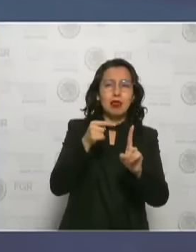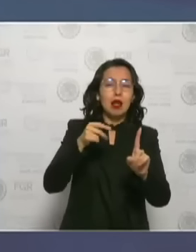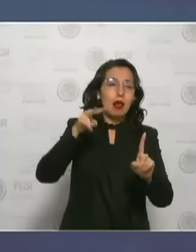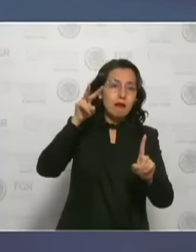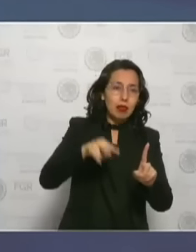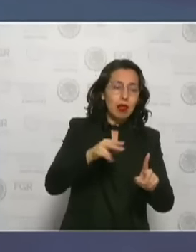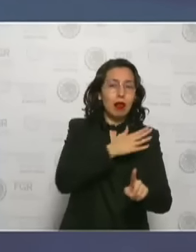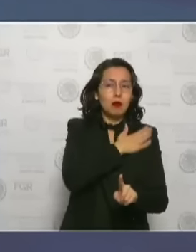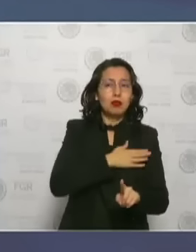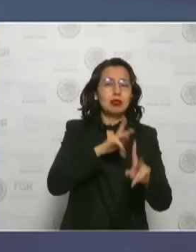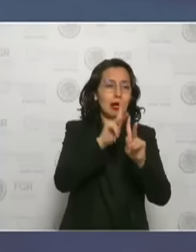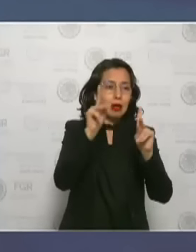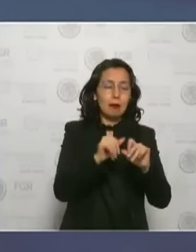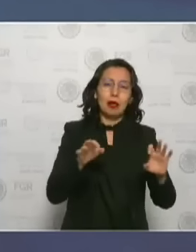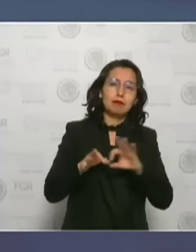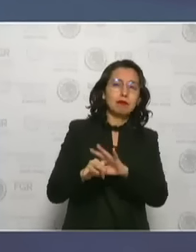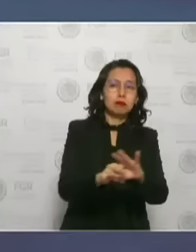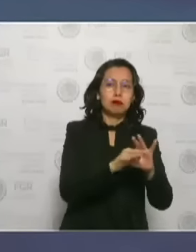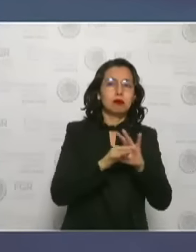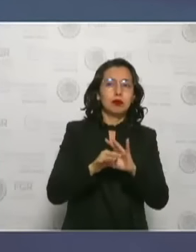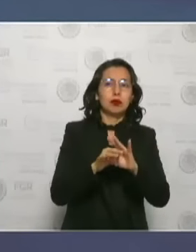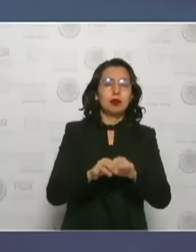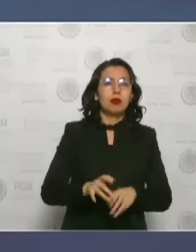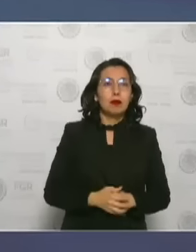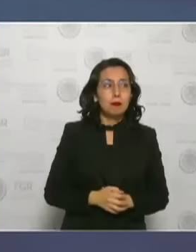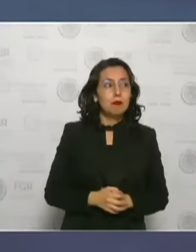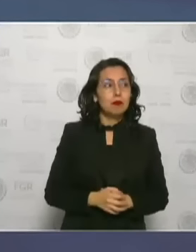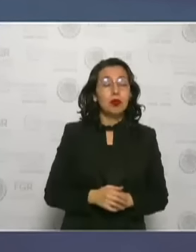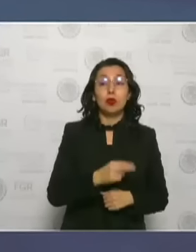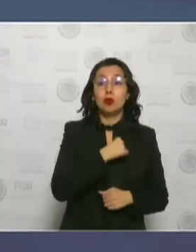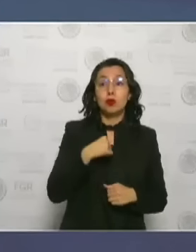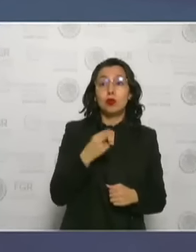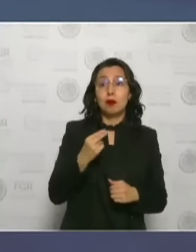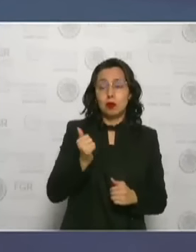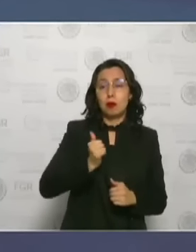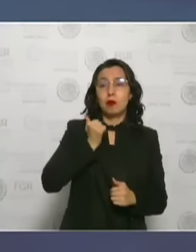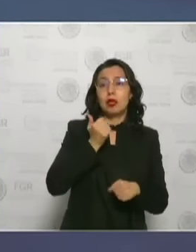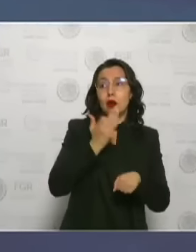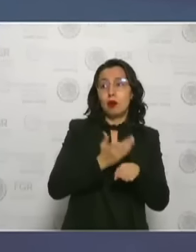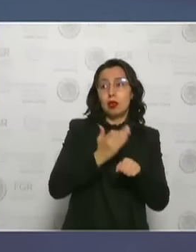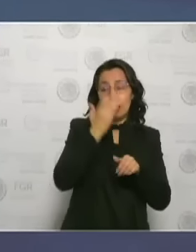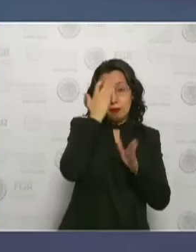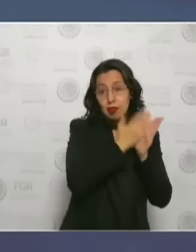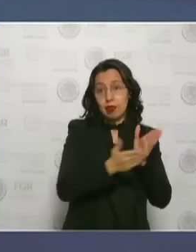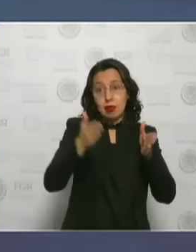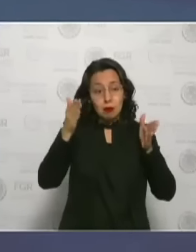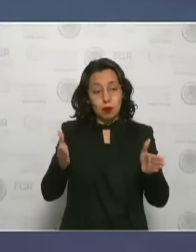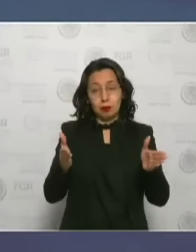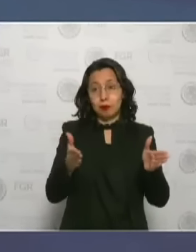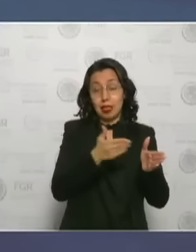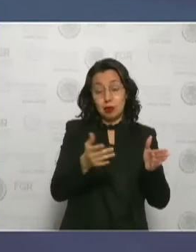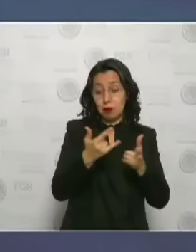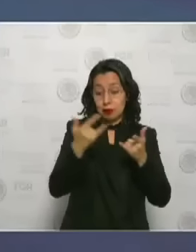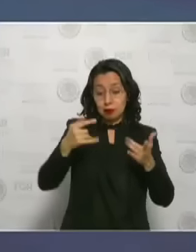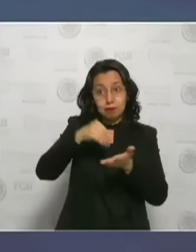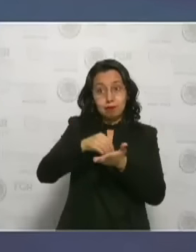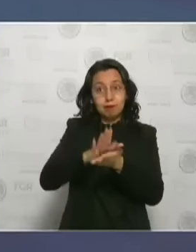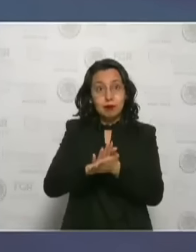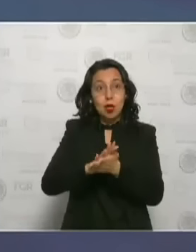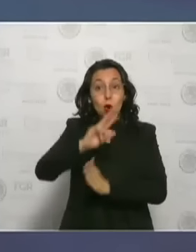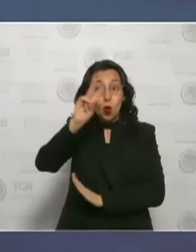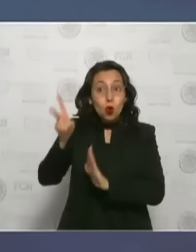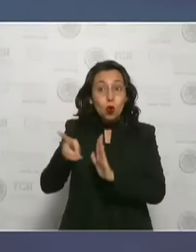paz. Tenemos que aprovechar el momento histórico que vivimos. No sabemos cuándo se vuelva a repetir